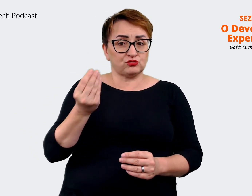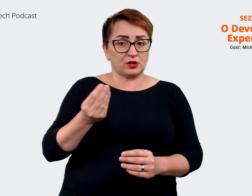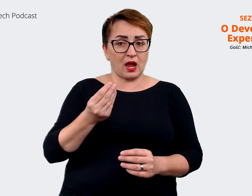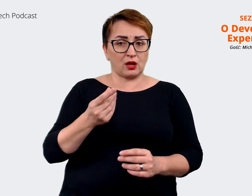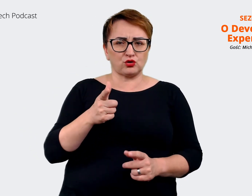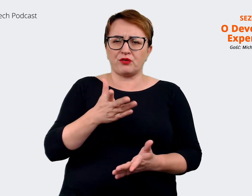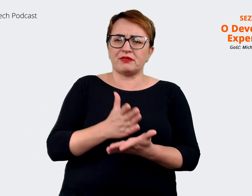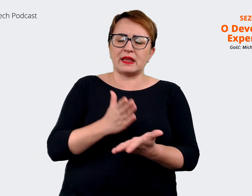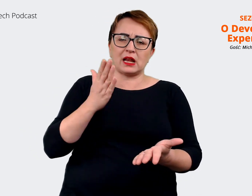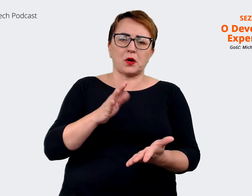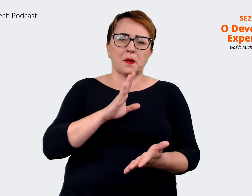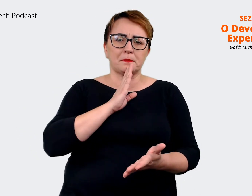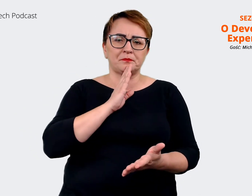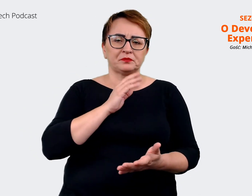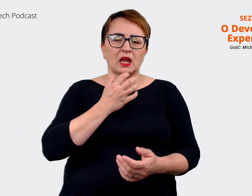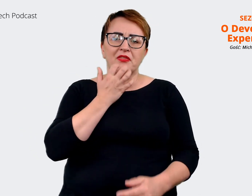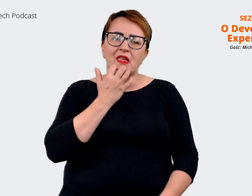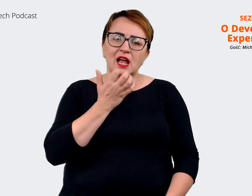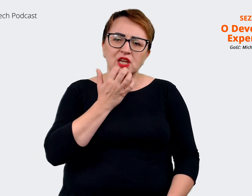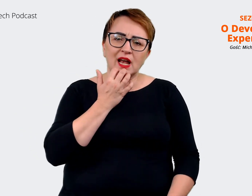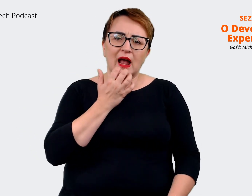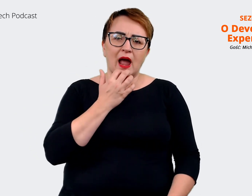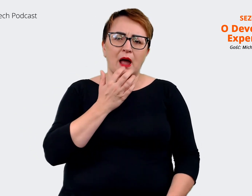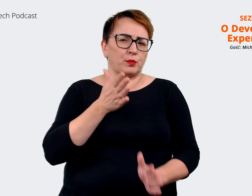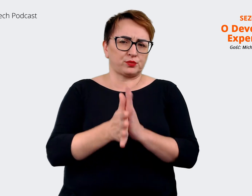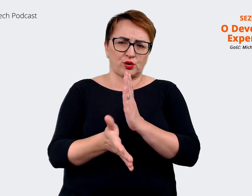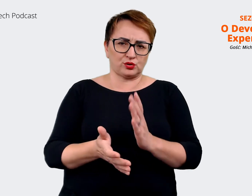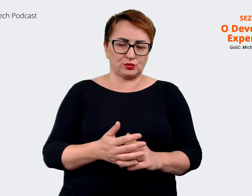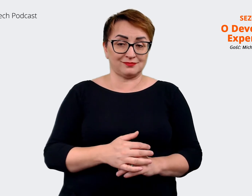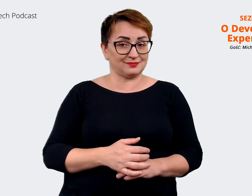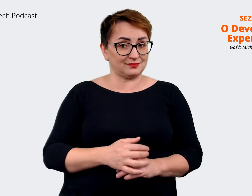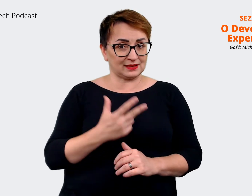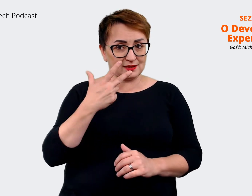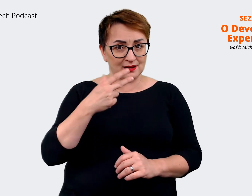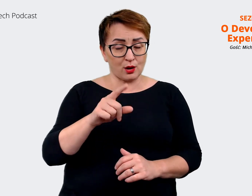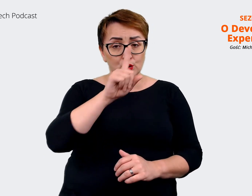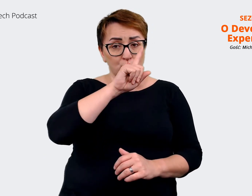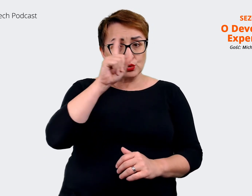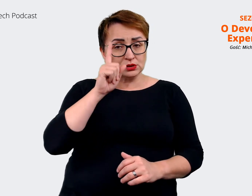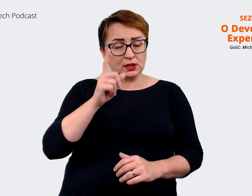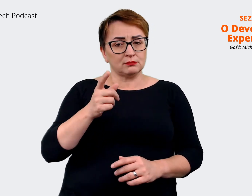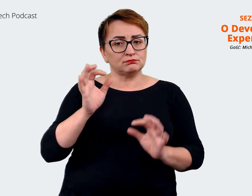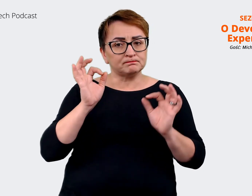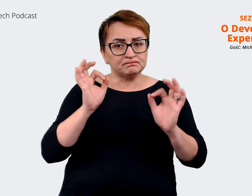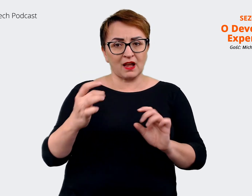narzekanie dla narzekania, ale ludzie przychodzą z takim konstruktywnym feedbackiem bardzo otwarci,